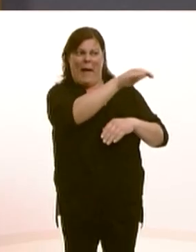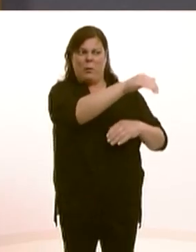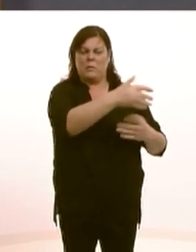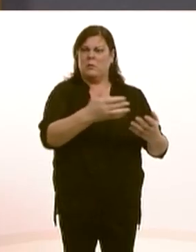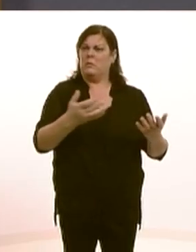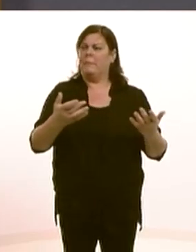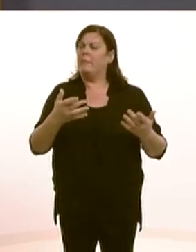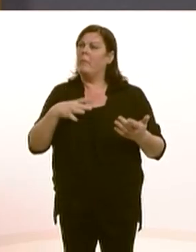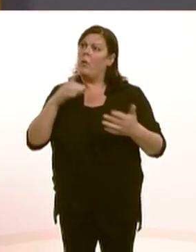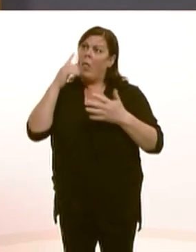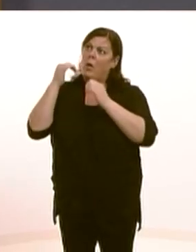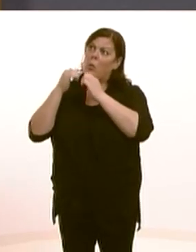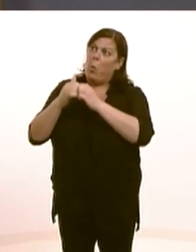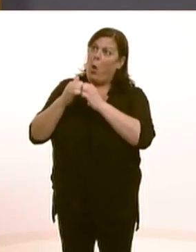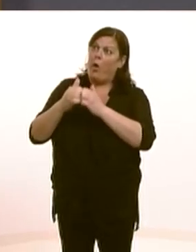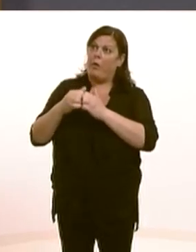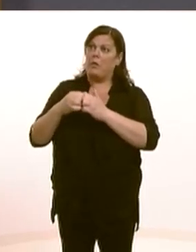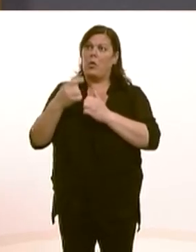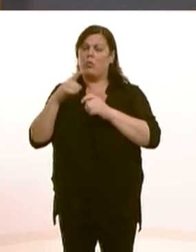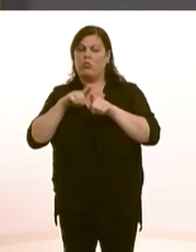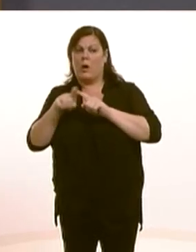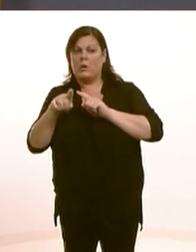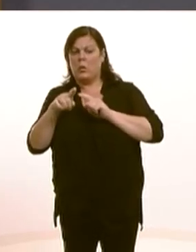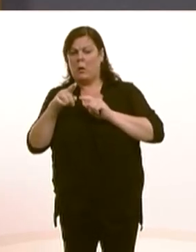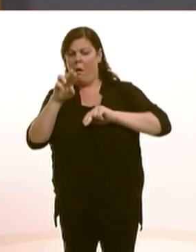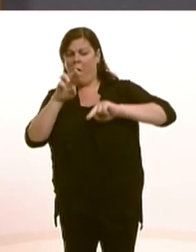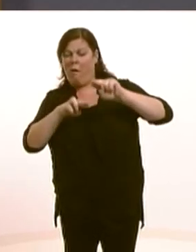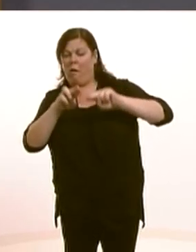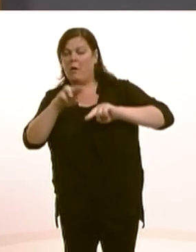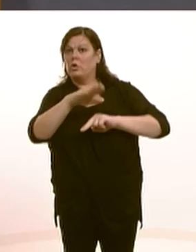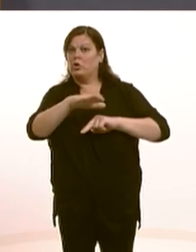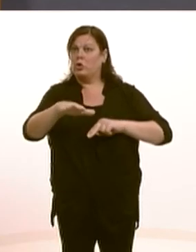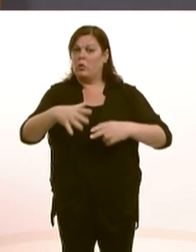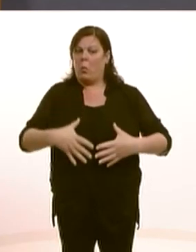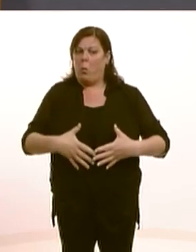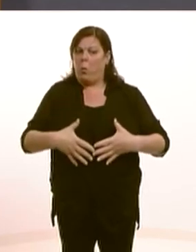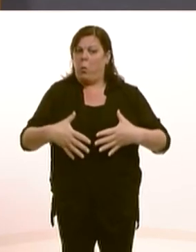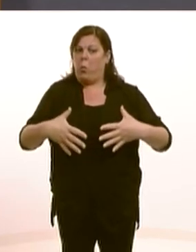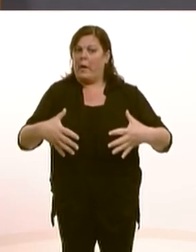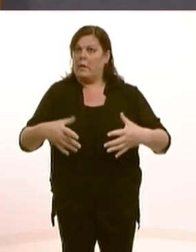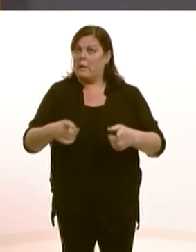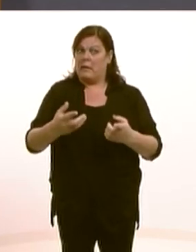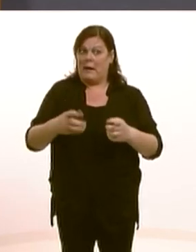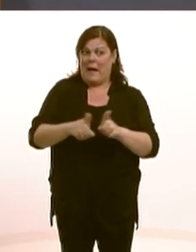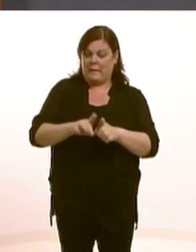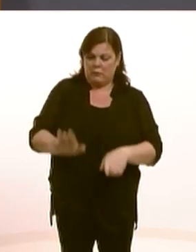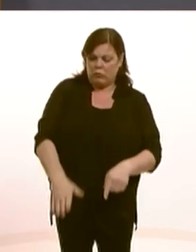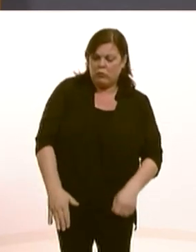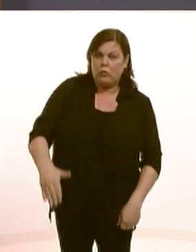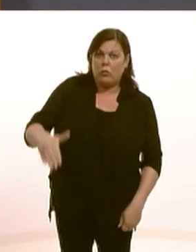wrth iddyn nhw fynd drwyír ysgol, a hefyd i fonitro eu gweithgaredd corfforol, fel yr